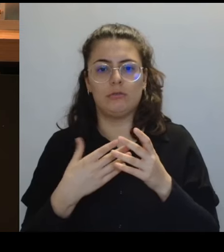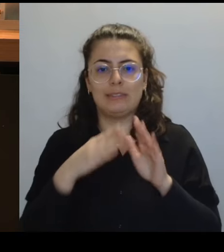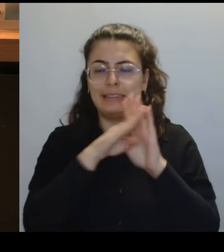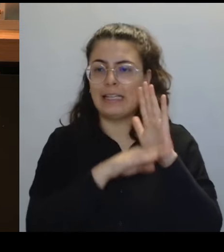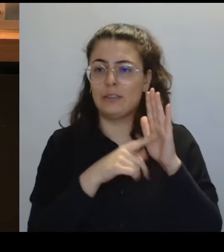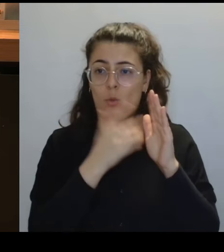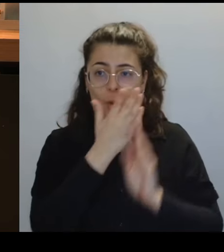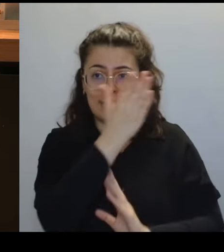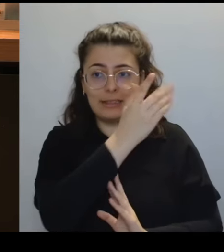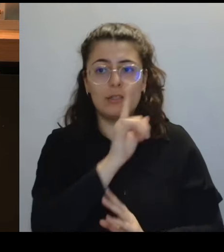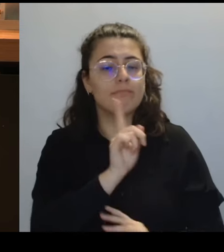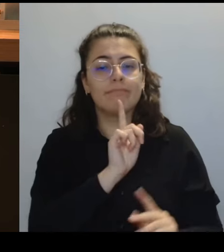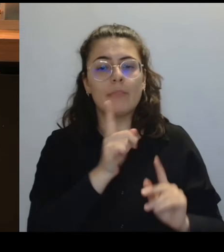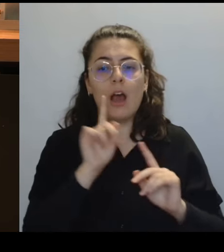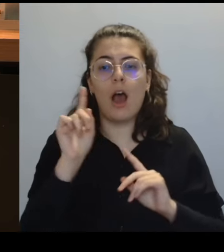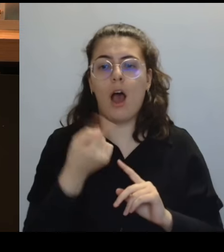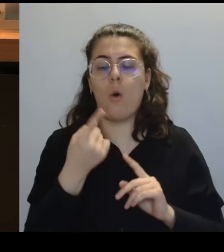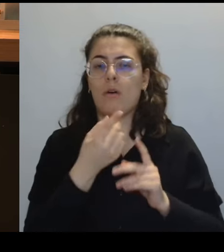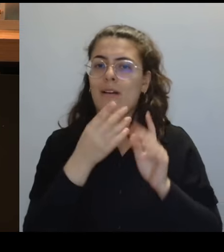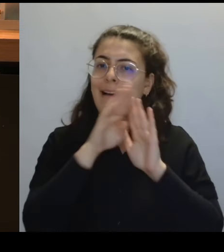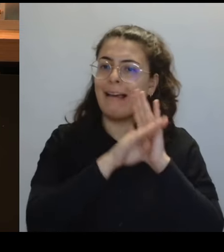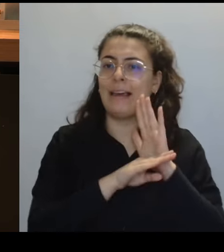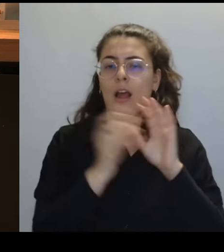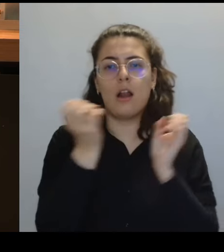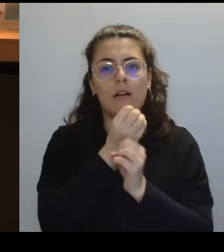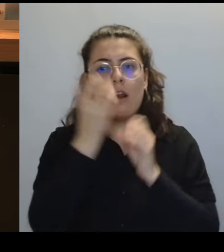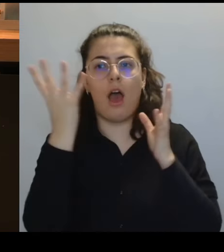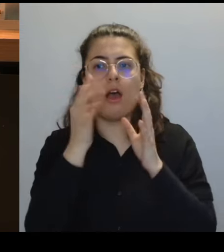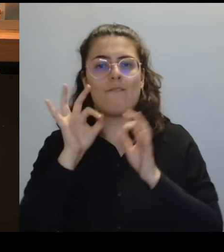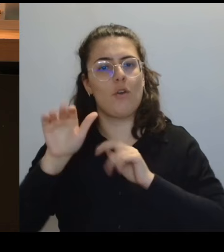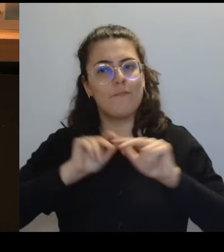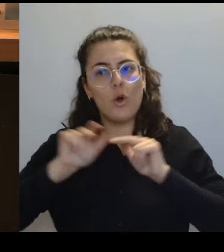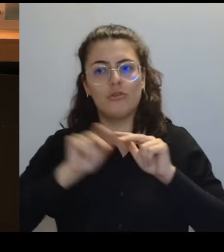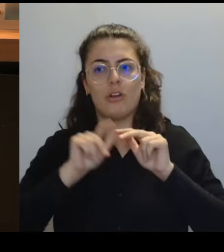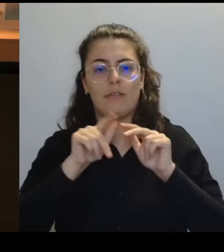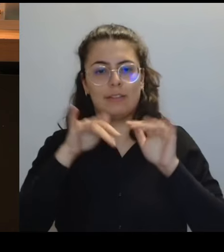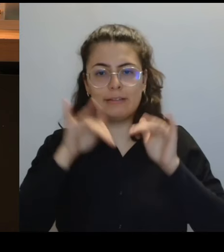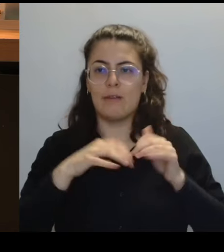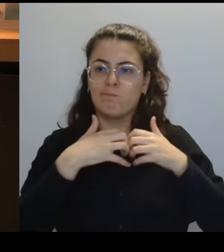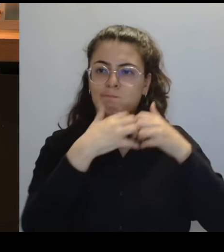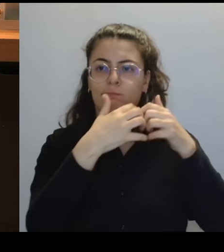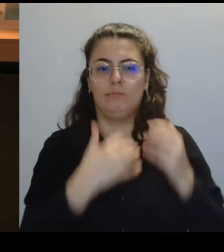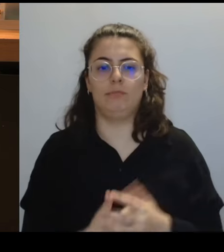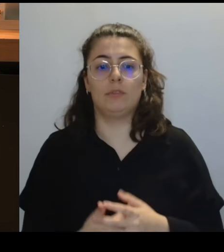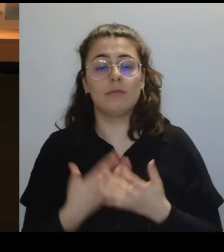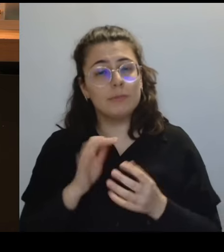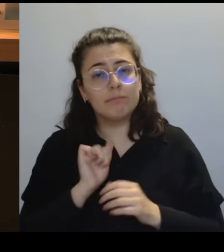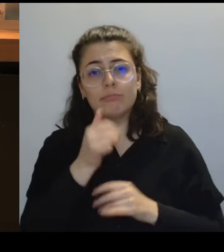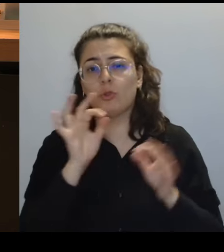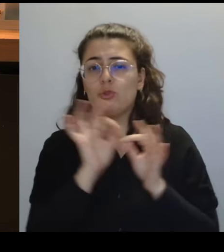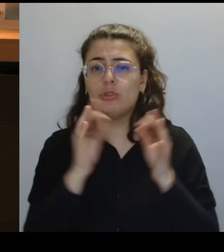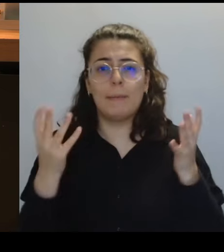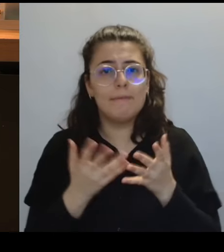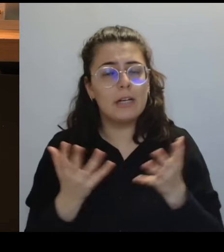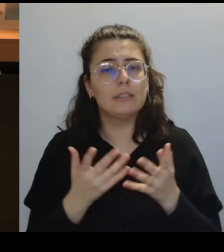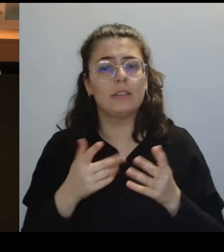Regeln für die Wirtschaft. Denn tatsächlich ist das Schlimmste, was der Wirtschaft passieren kann, wenn es einen Flickenteppich an Regulierungen gibt.